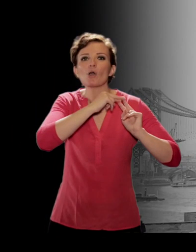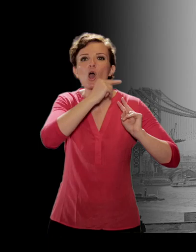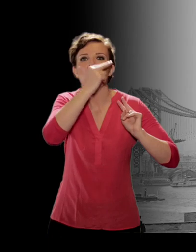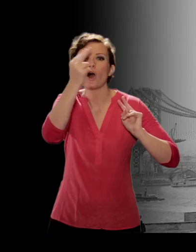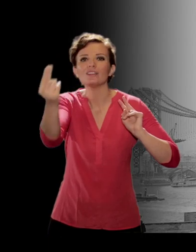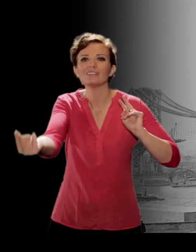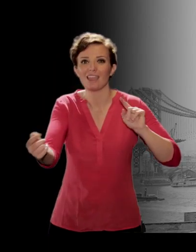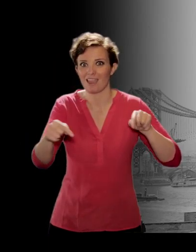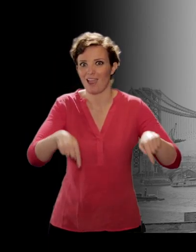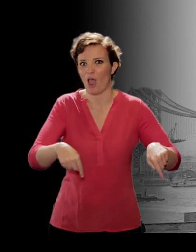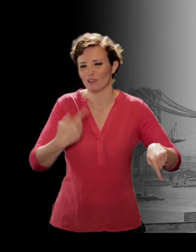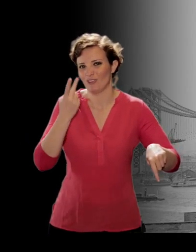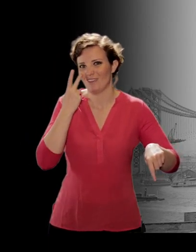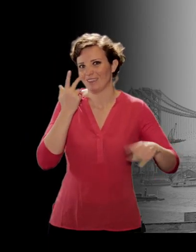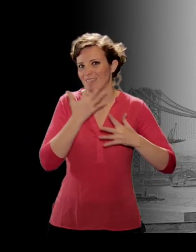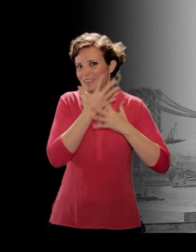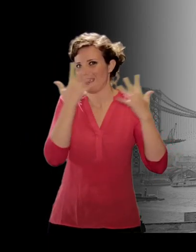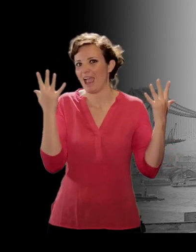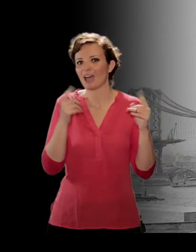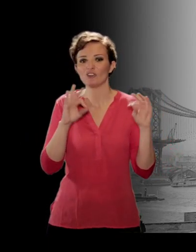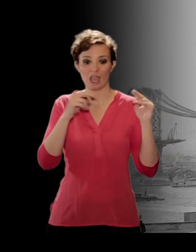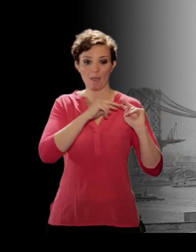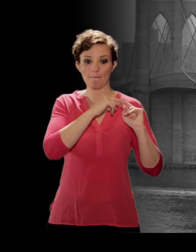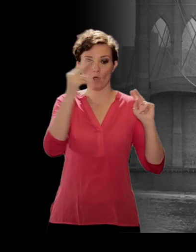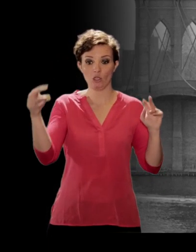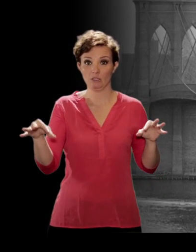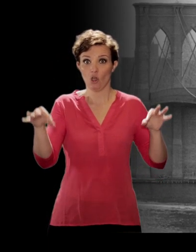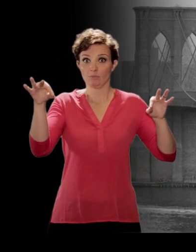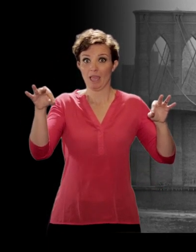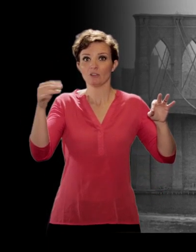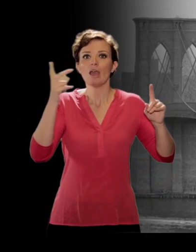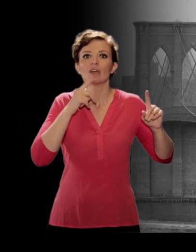Dal ponte sospeso che per 50 anni è stato il ponte più lungo del mondo,